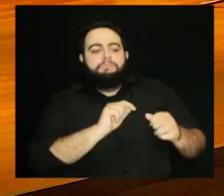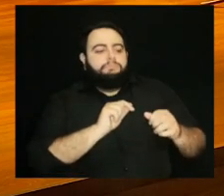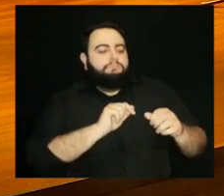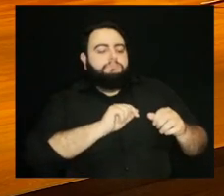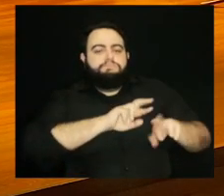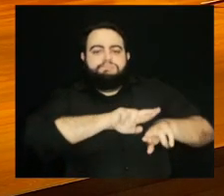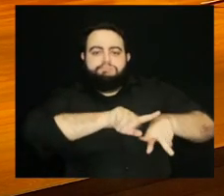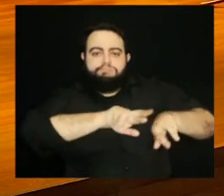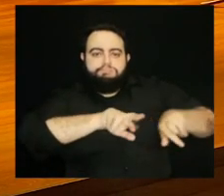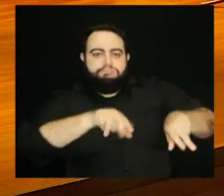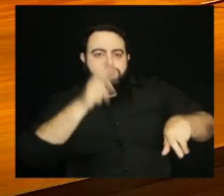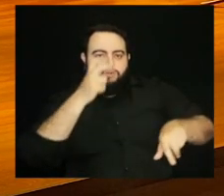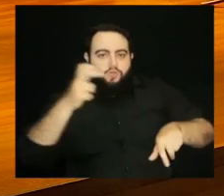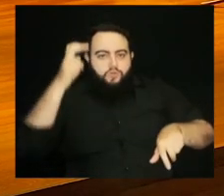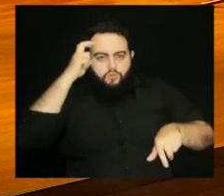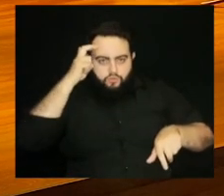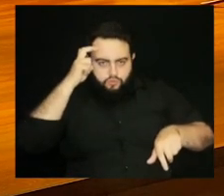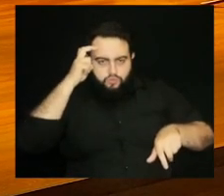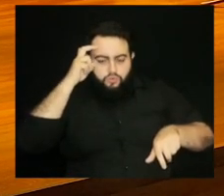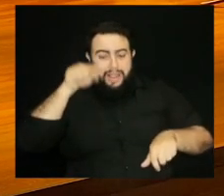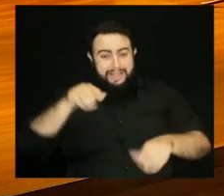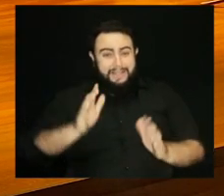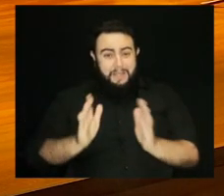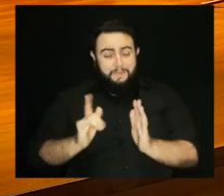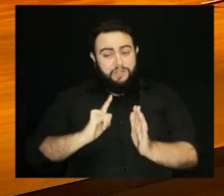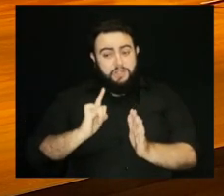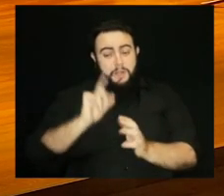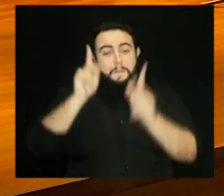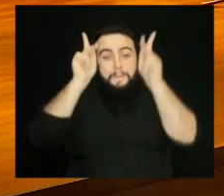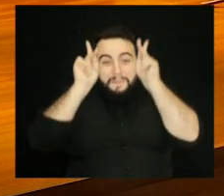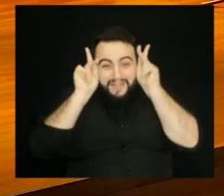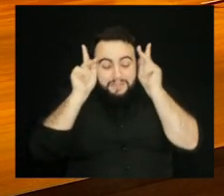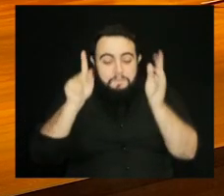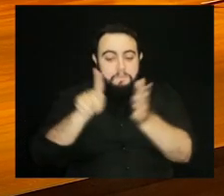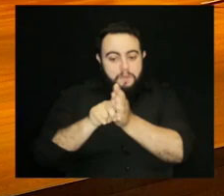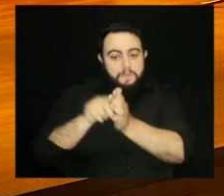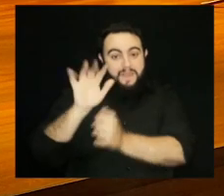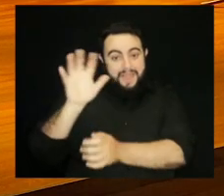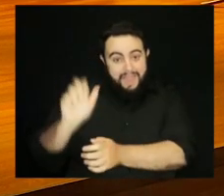tinha um príncipe africano que morava em Porto Alegre tratado com estatuto de príncipe,